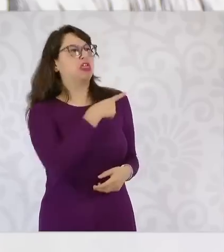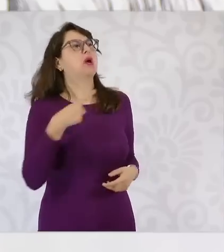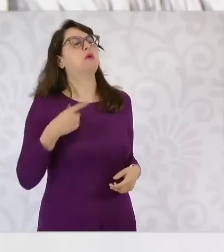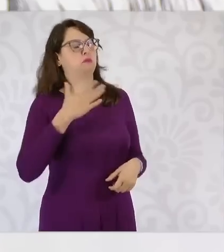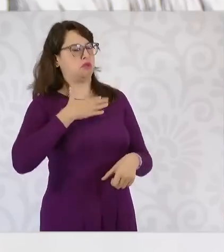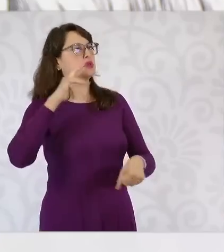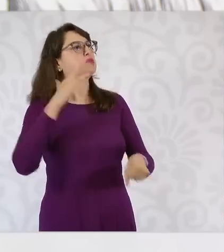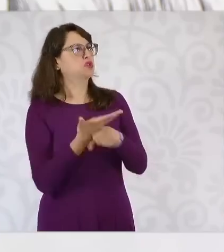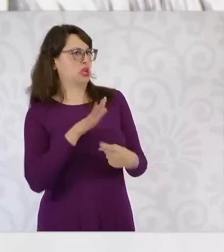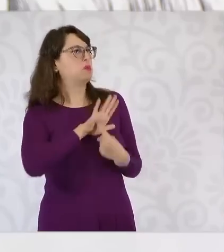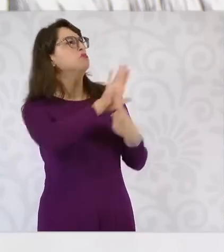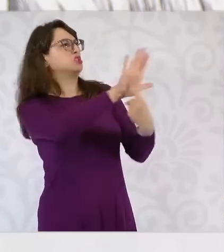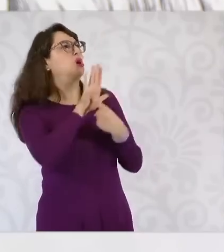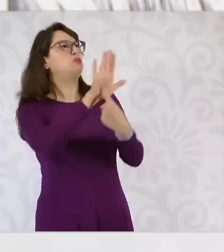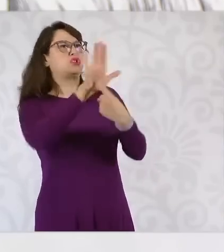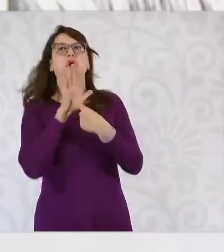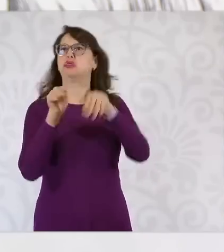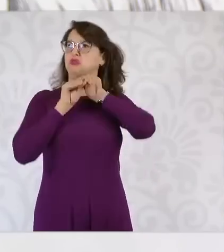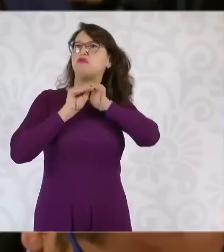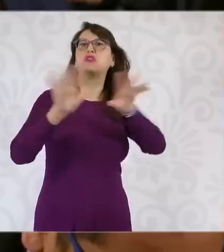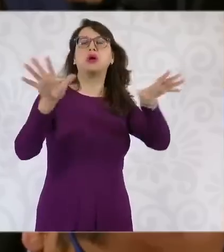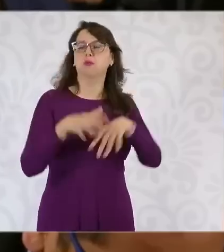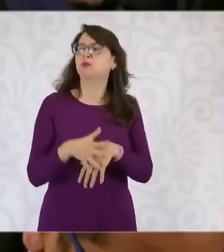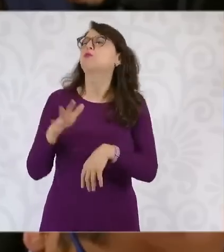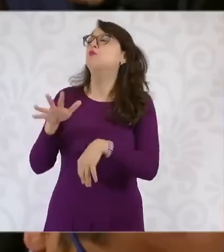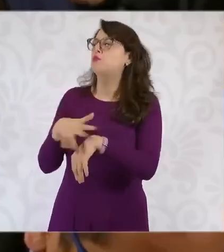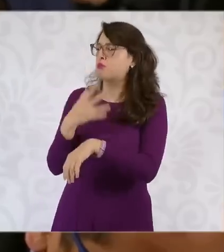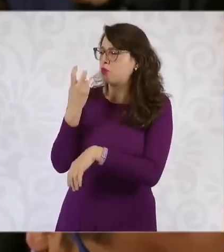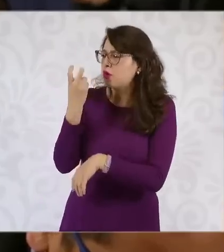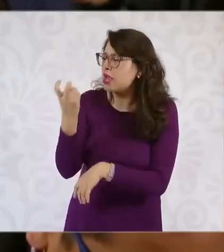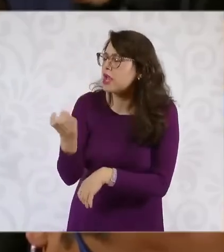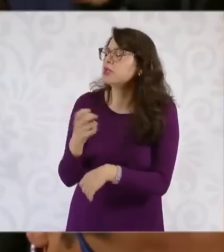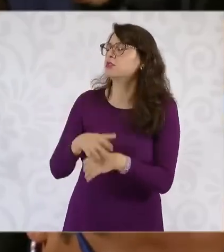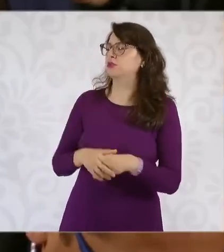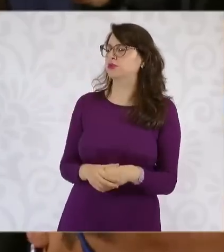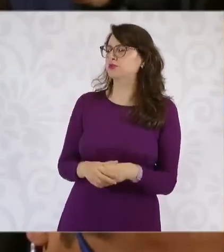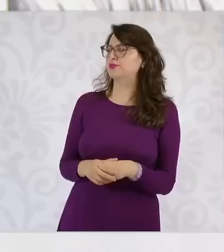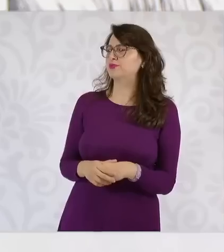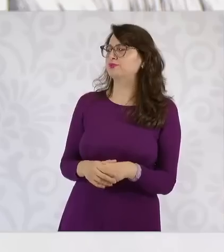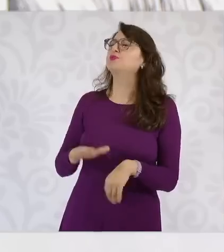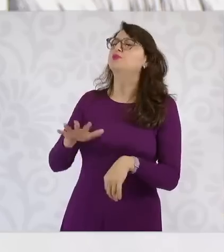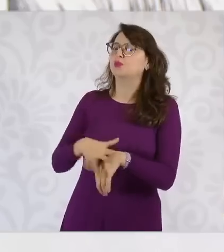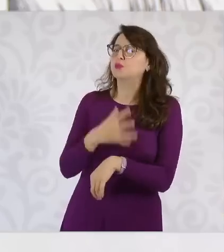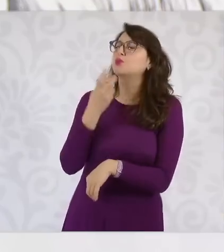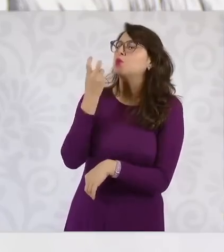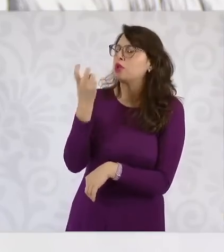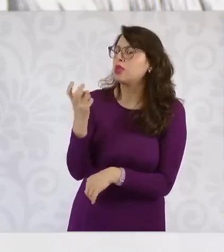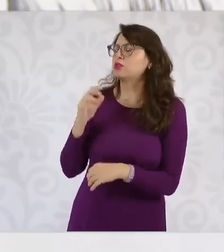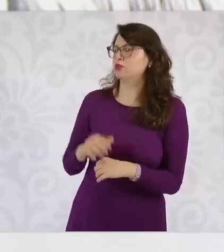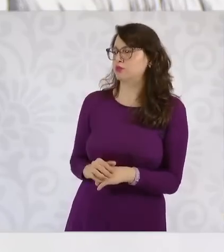no lo he publicado lo public no por eso entonces por eso digo si tienes prueba cuando un reportero